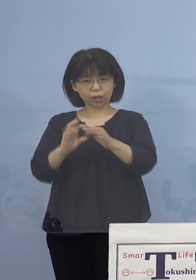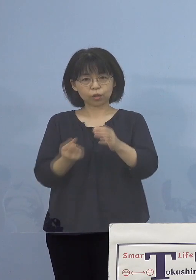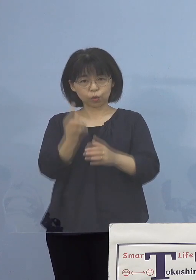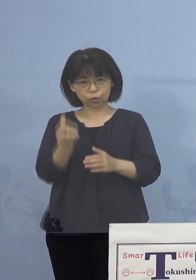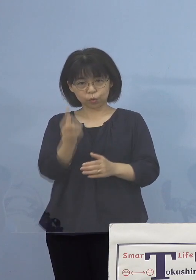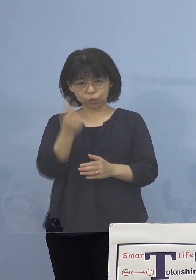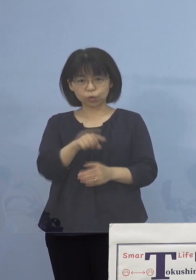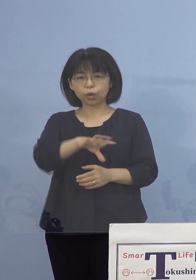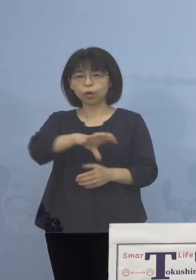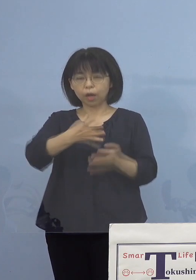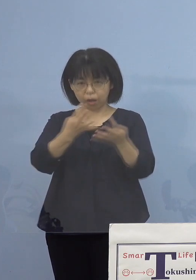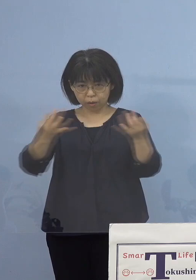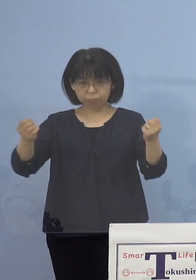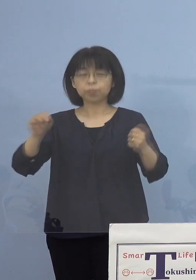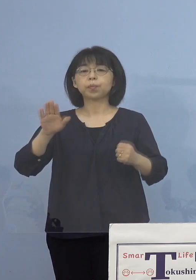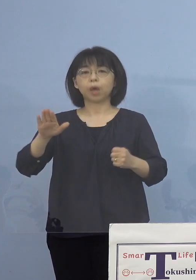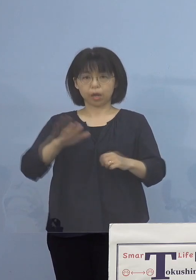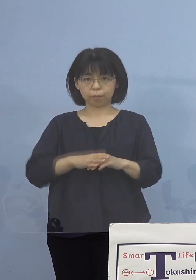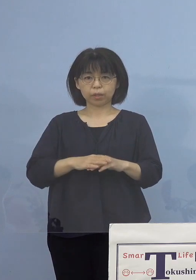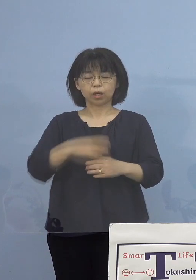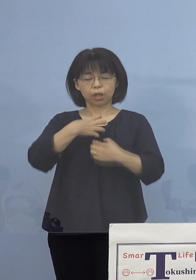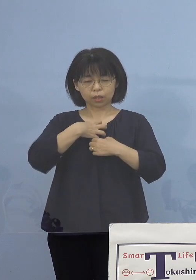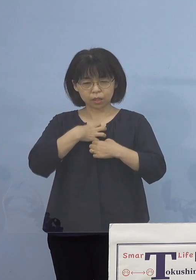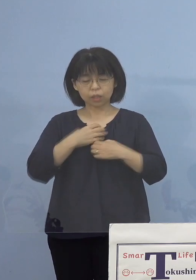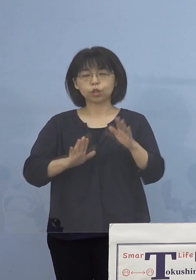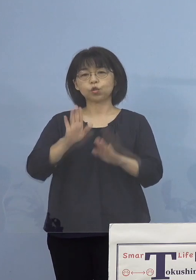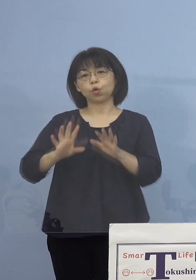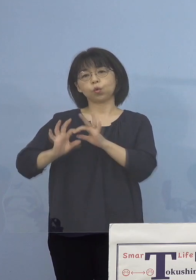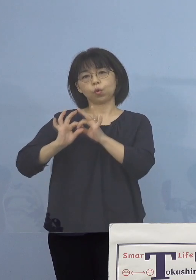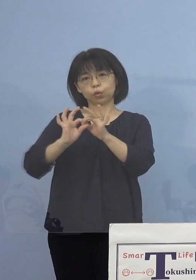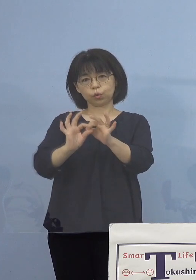引き続き、危機的な状況にあることは 変わりありません